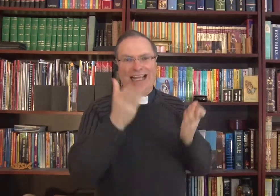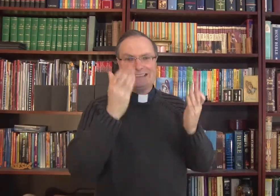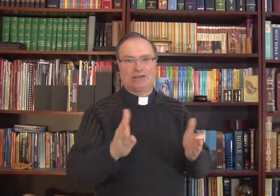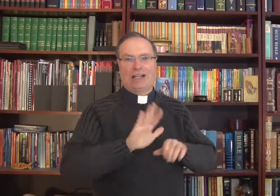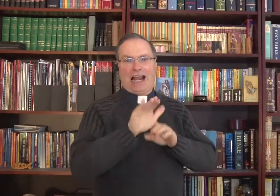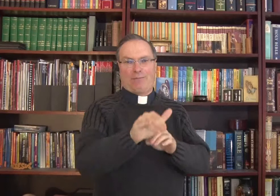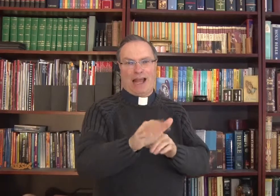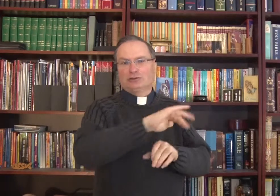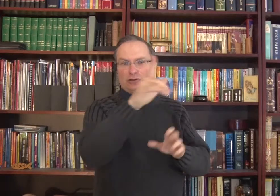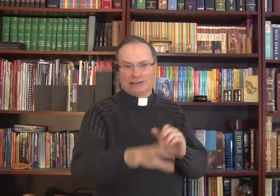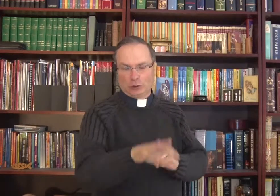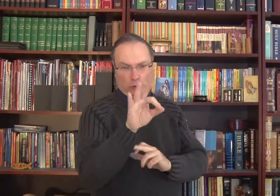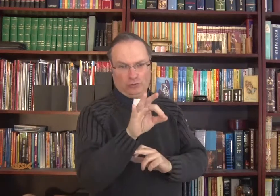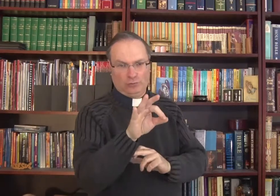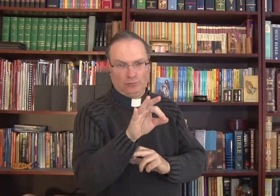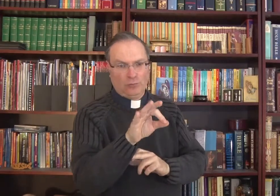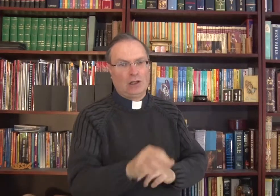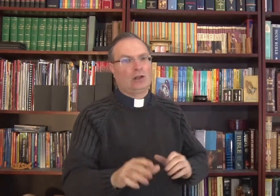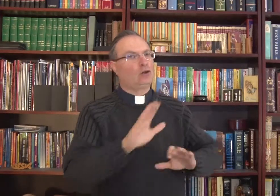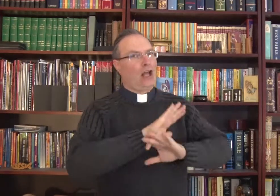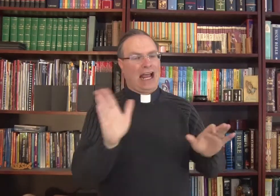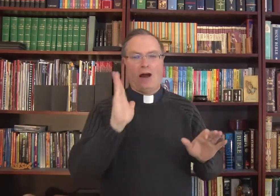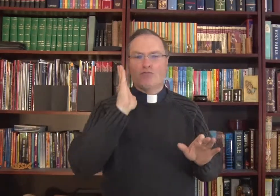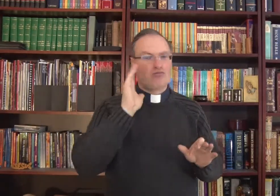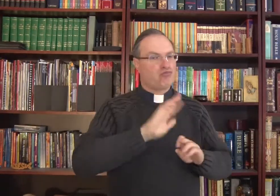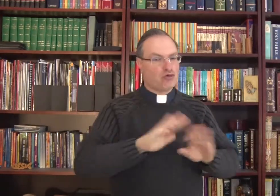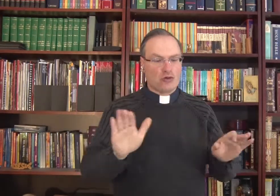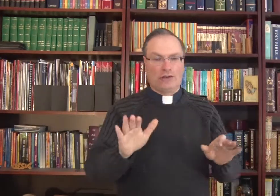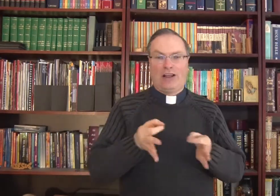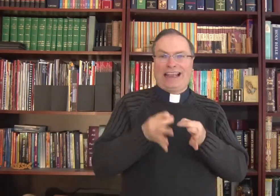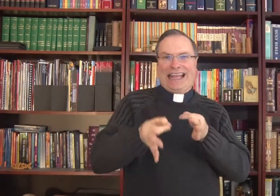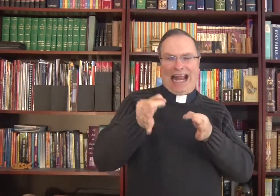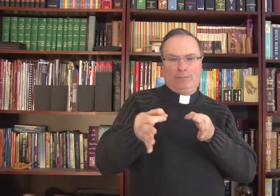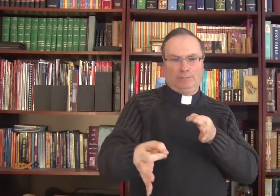ainsi que la mer et ce qui s'y trouve: «Il n'y aura plus de délai,